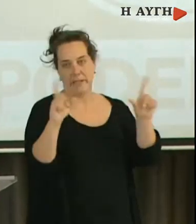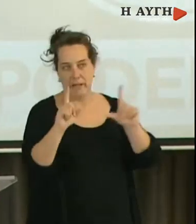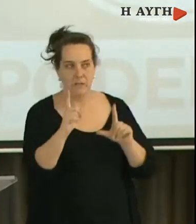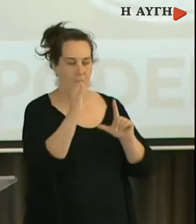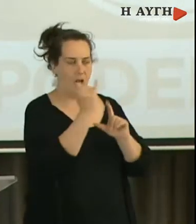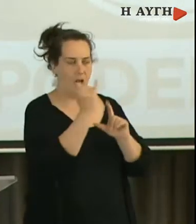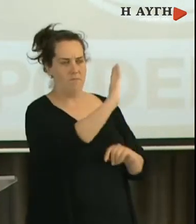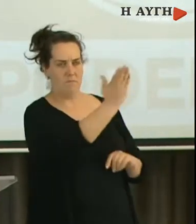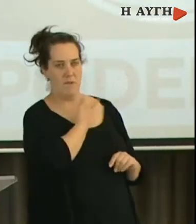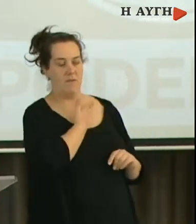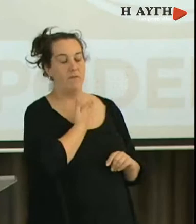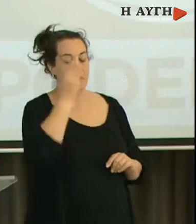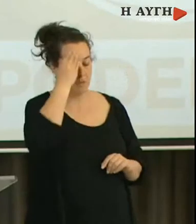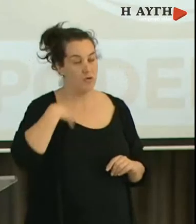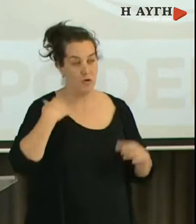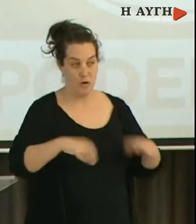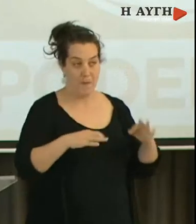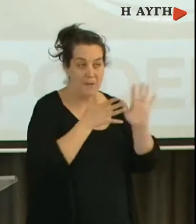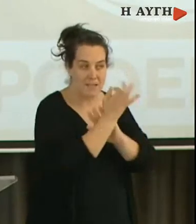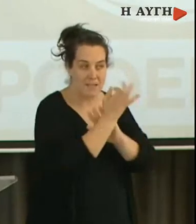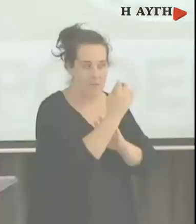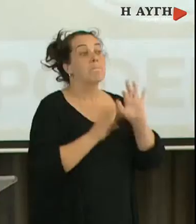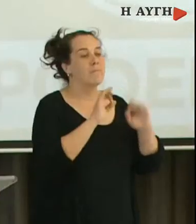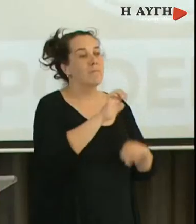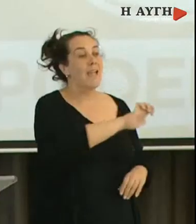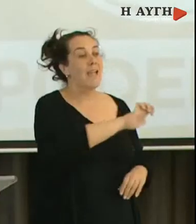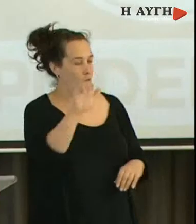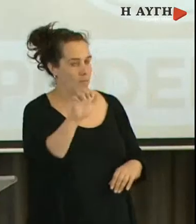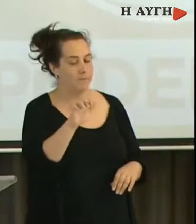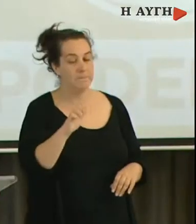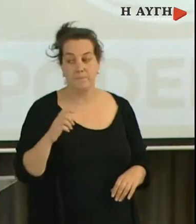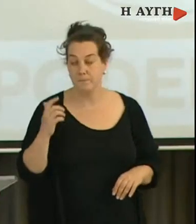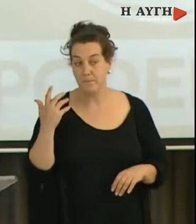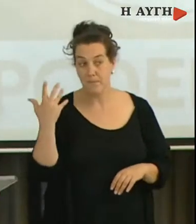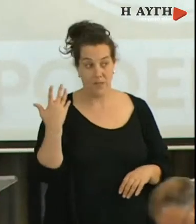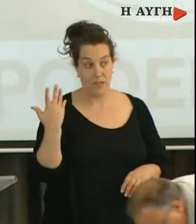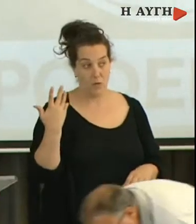es normal el chollo se les está acabando que los cinco eurodiputados vez podemos